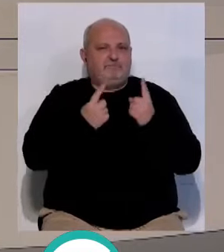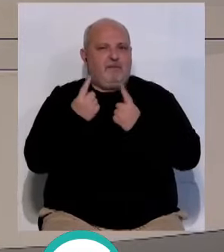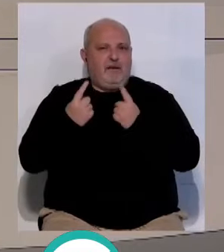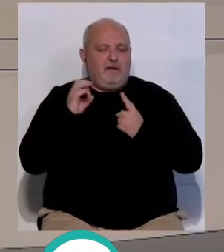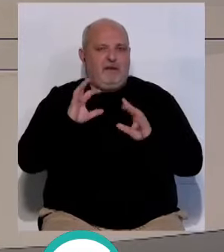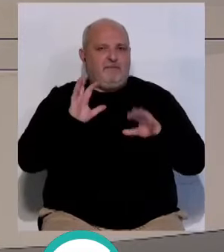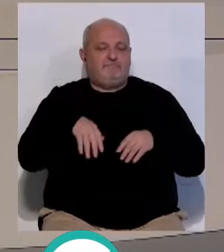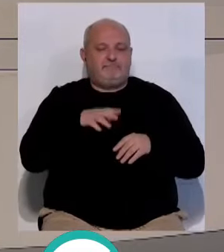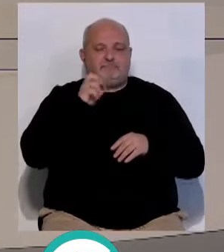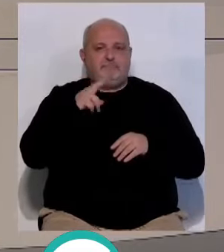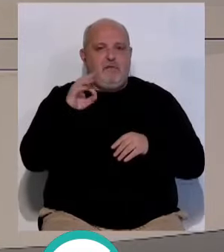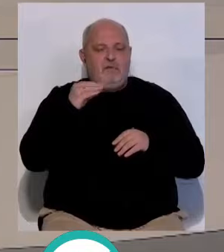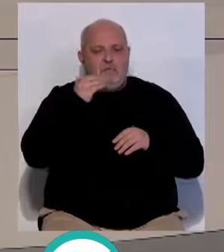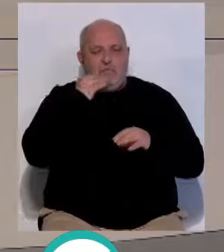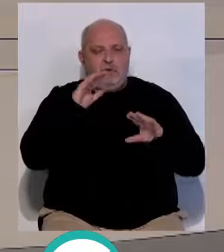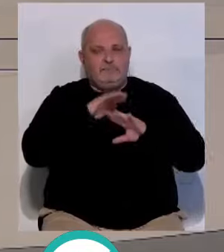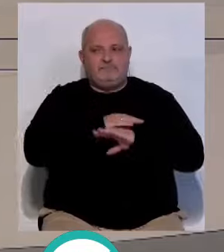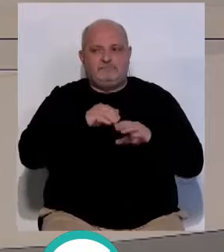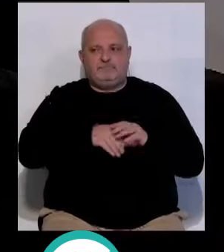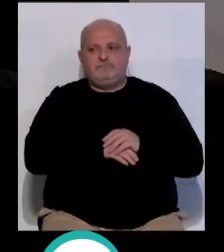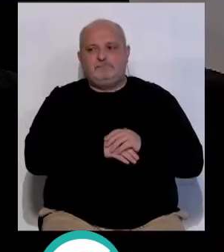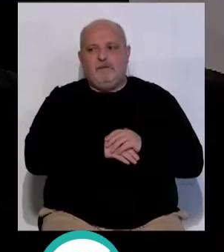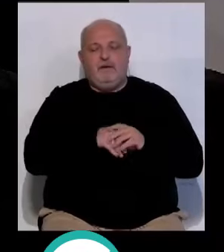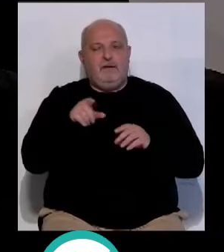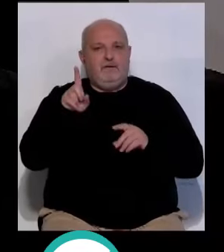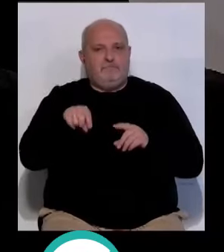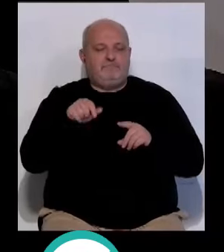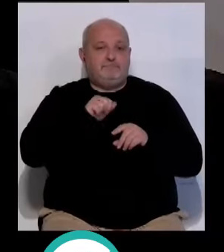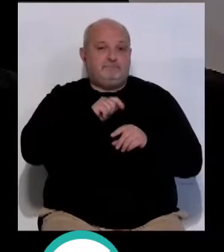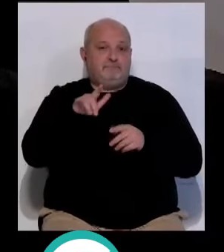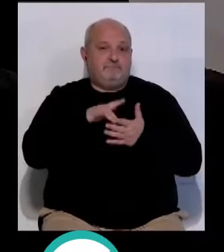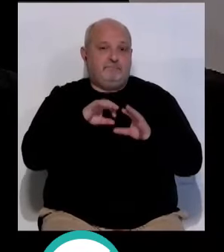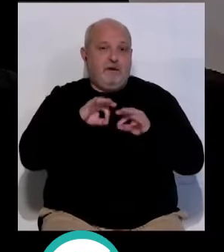Cádiz Álvaro geneiro muy buenas compañero muy buenas qué tal a ti sí que te va a tocar teatro